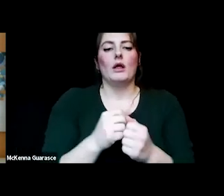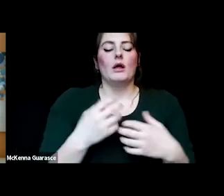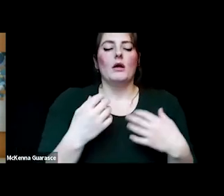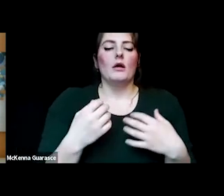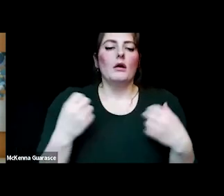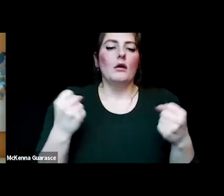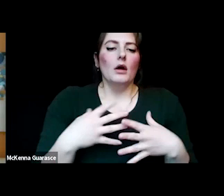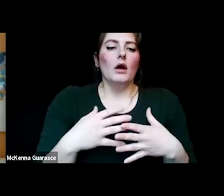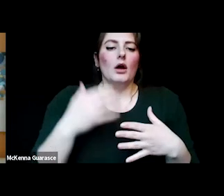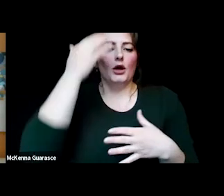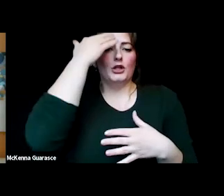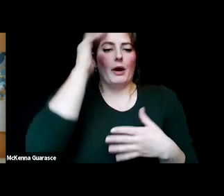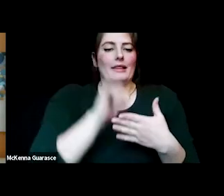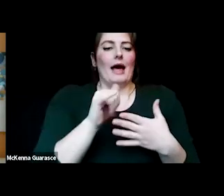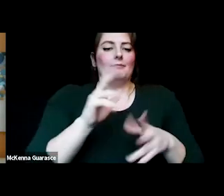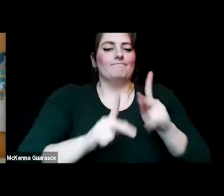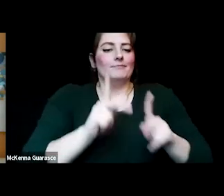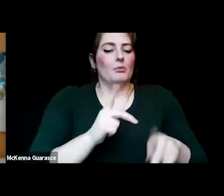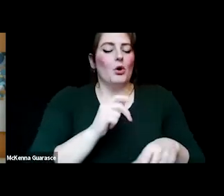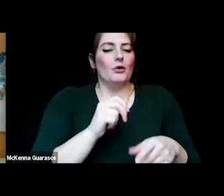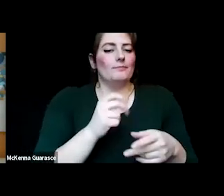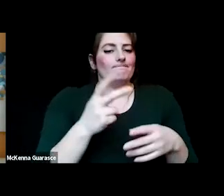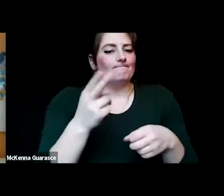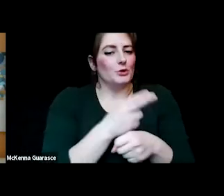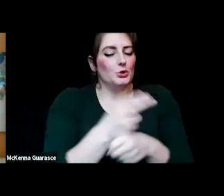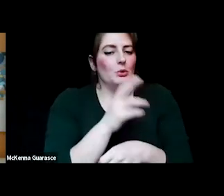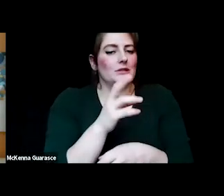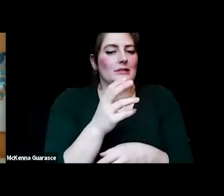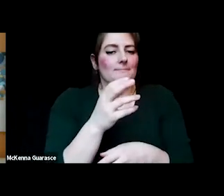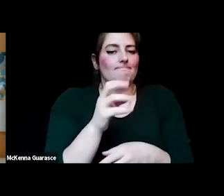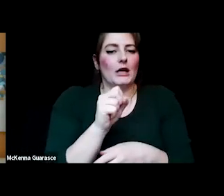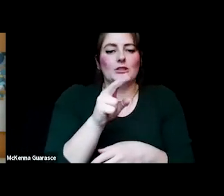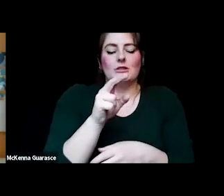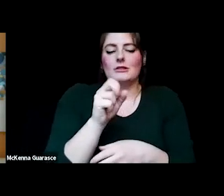que algunos sí abusan de sustancias y el miedo a que la presencia de ciertas herramientas de reducción de daños,